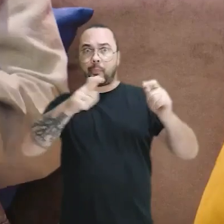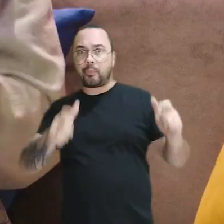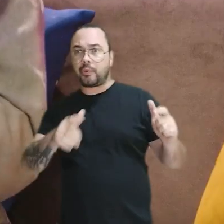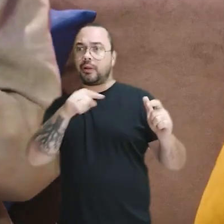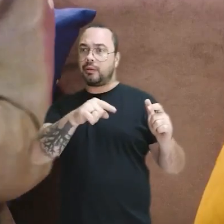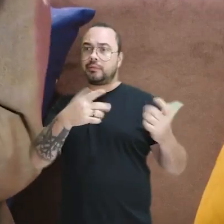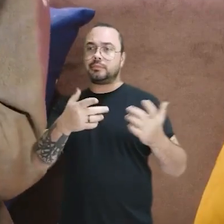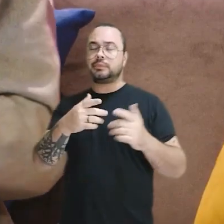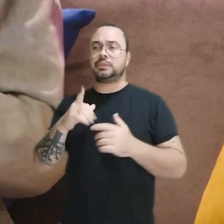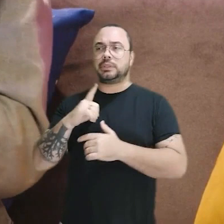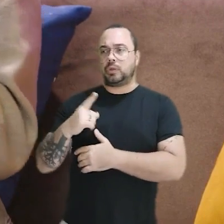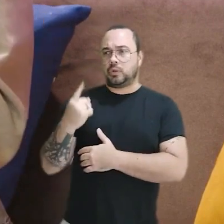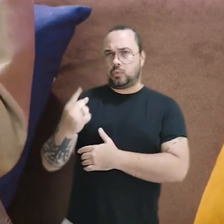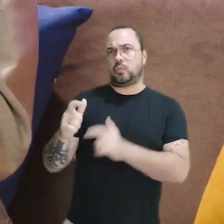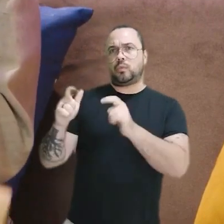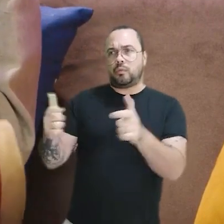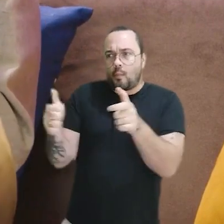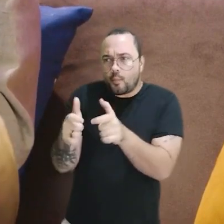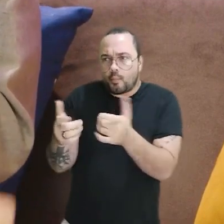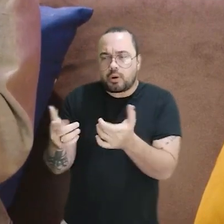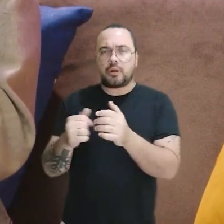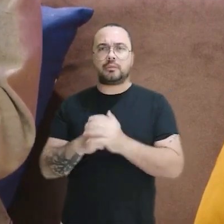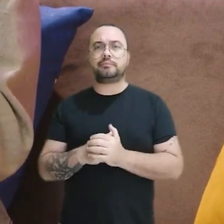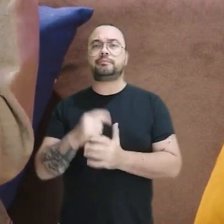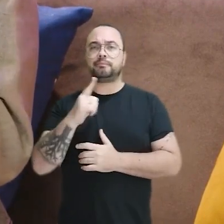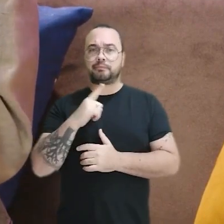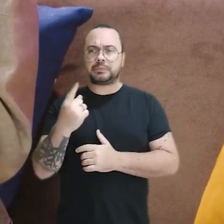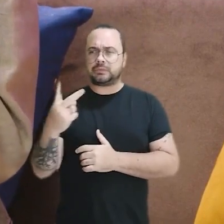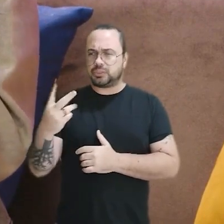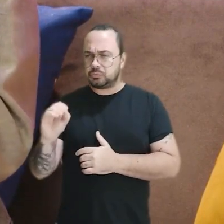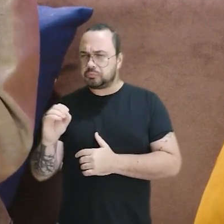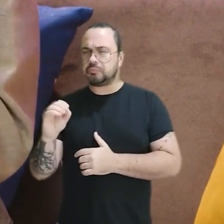com exceção do Beverly que era pequeno, pra 120 pessoas ali,